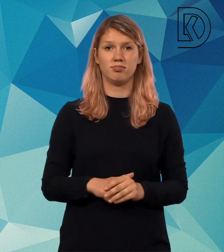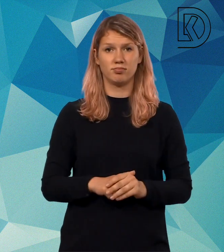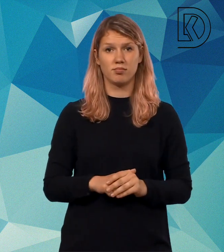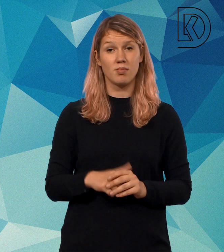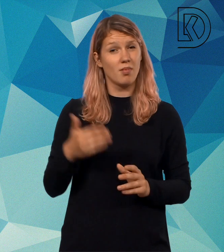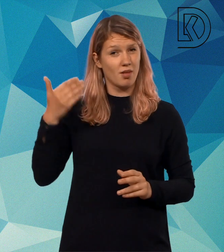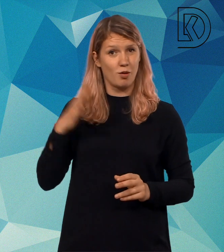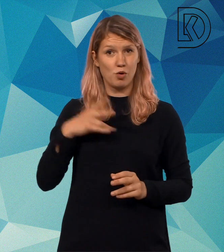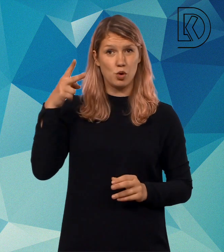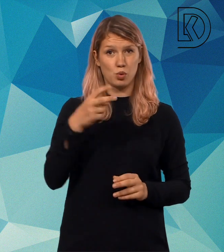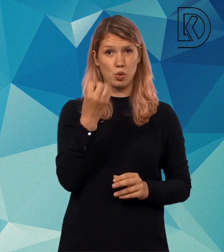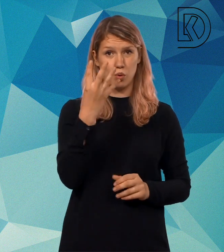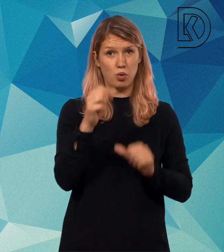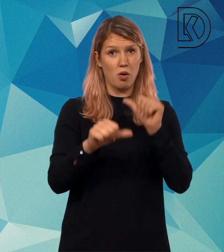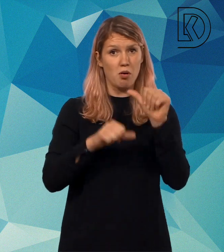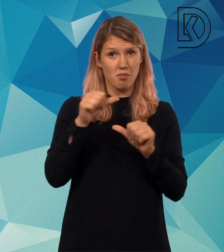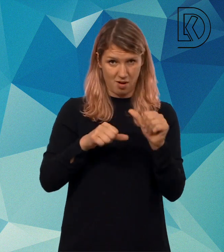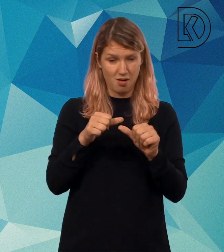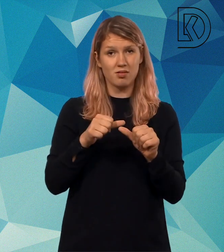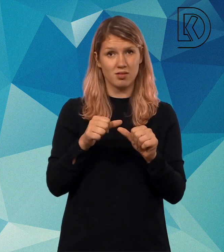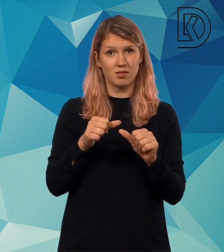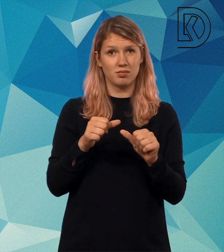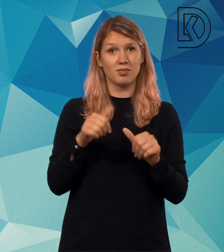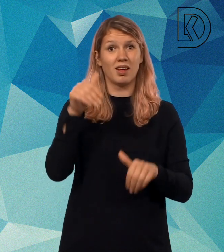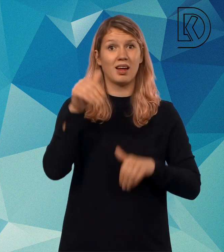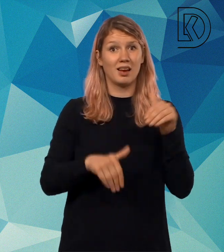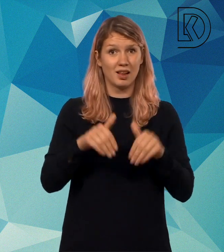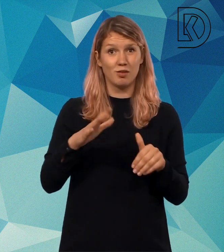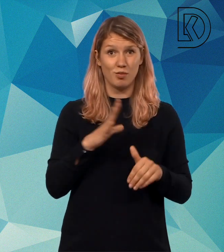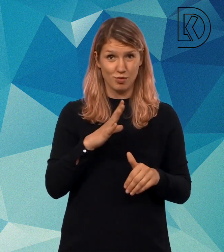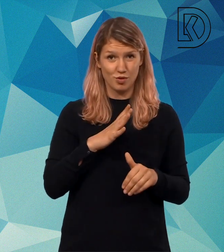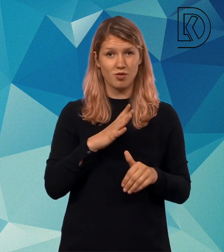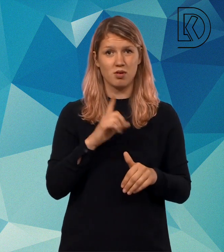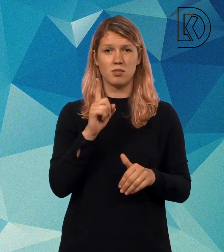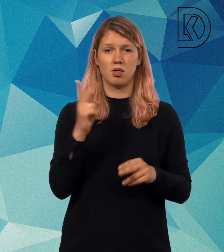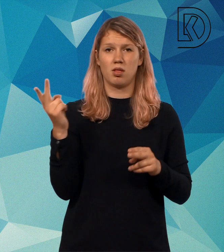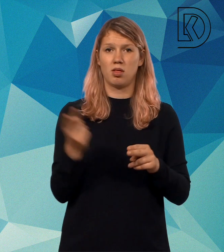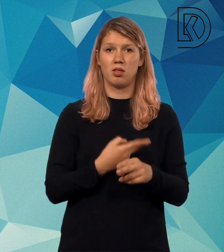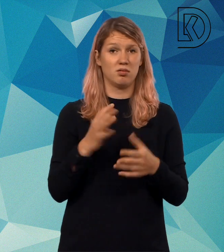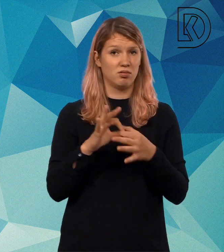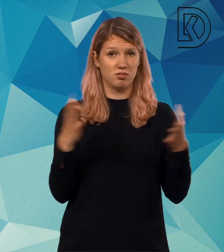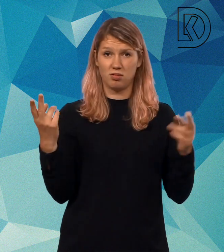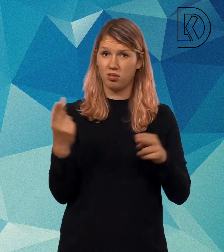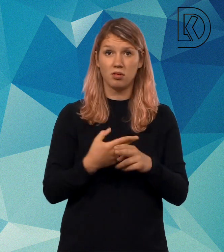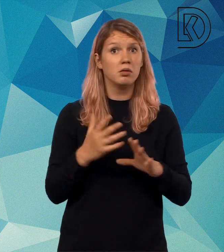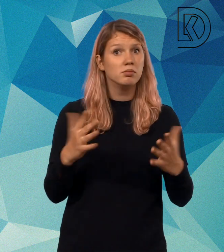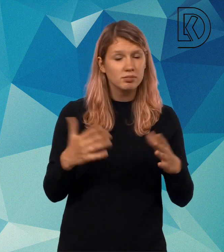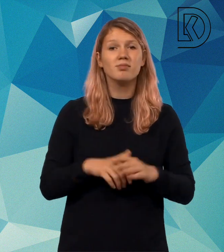2014 metais jau buvo įvykę rinkimai, tačiau tuo metu katalonams nuo Ispanijos nepavyko atsiskirti,